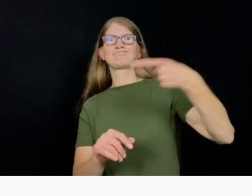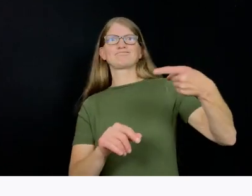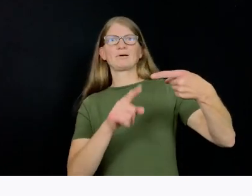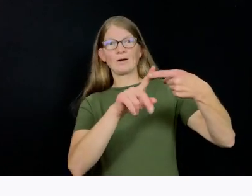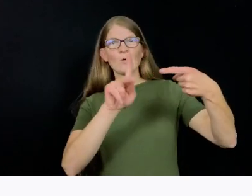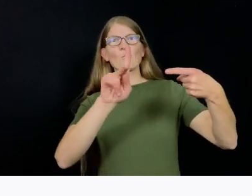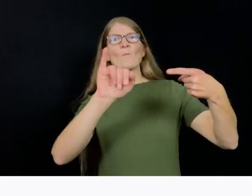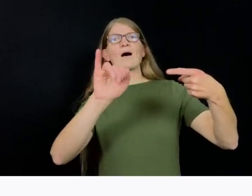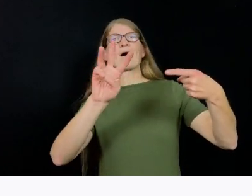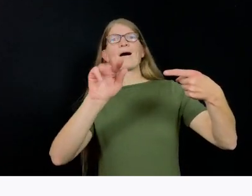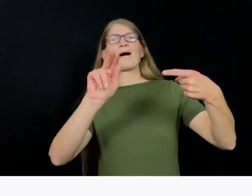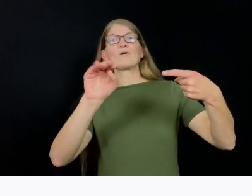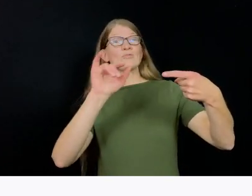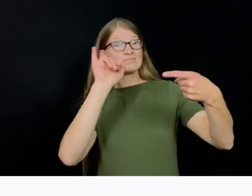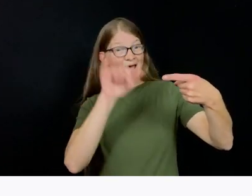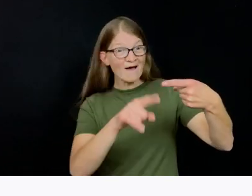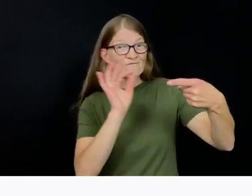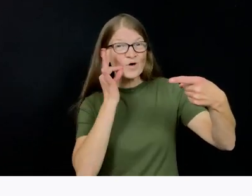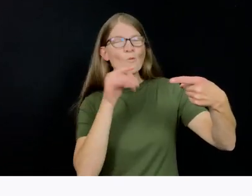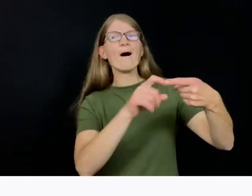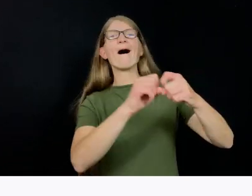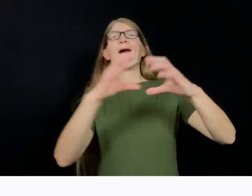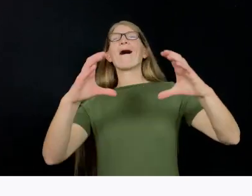عندما تحتاجون إليها، وأكثر من ذلك بكثير